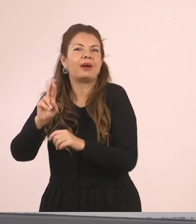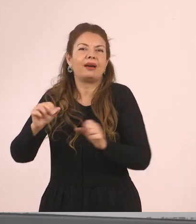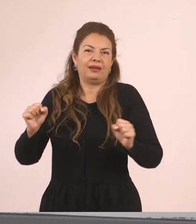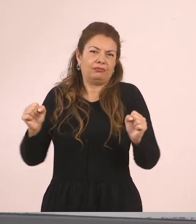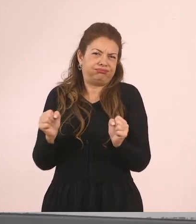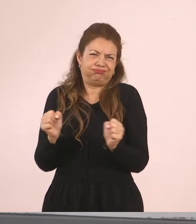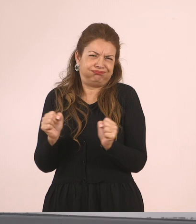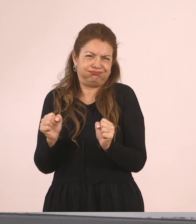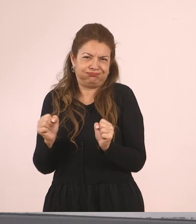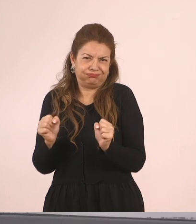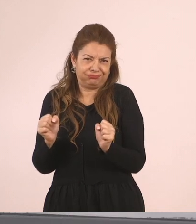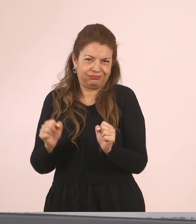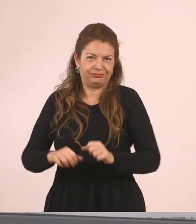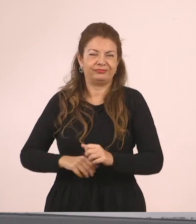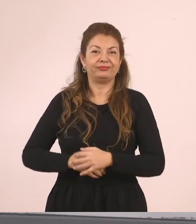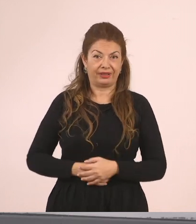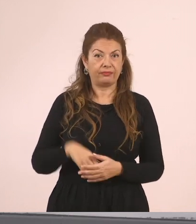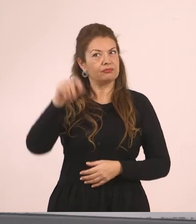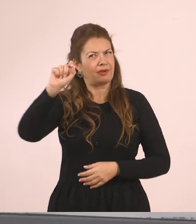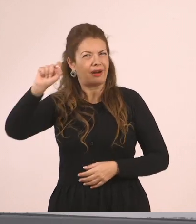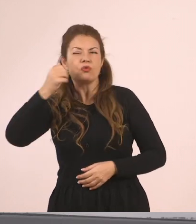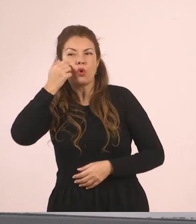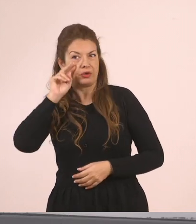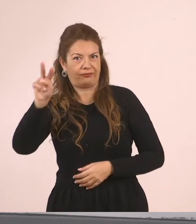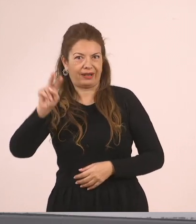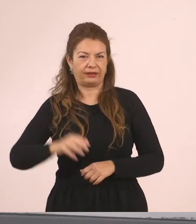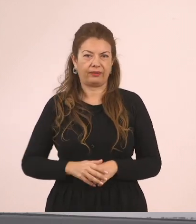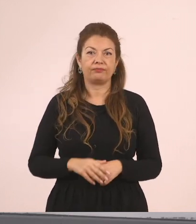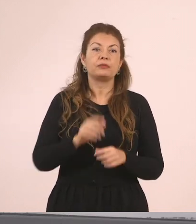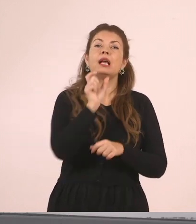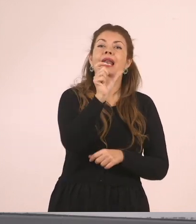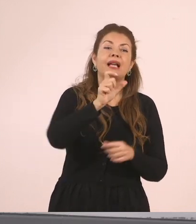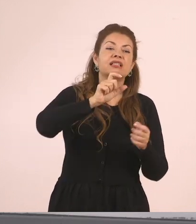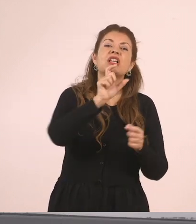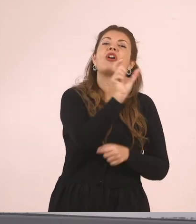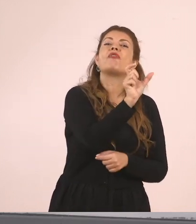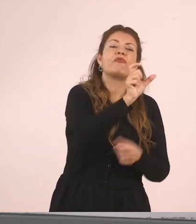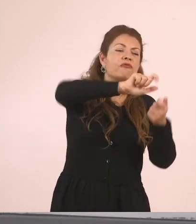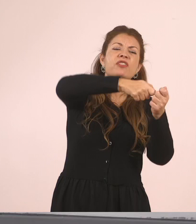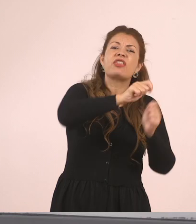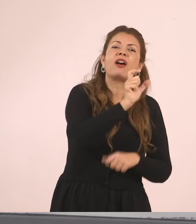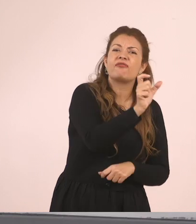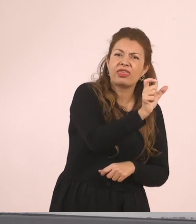Να το! Το γράφω με κόκκινο κάθε φορά. Από τη λέξη βίδα θα πάρω το ρήμα...